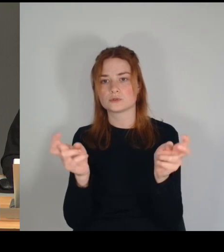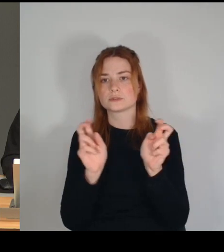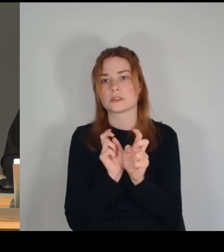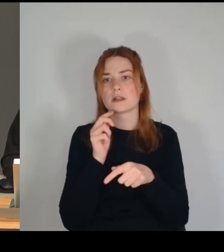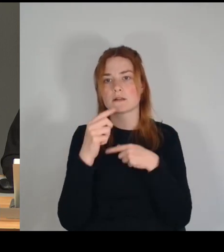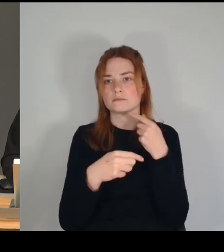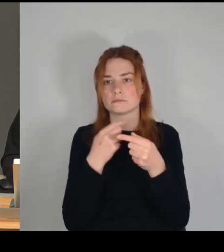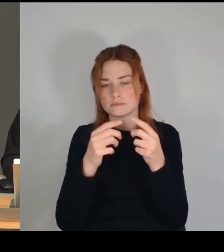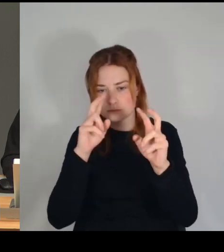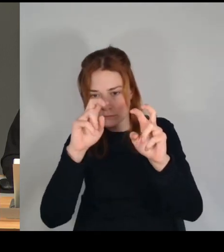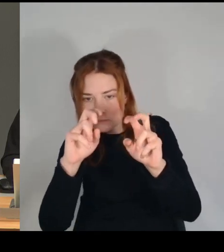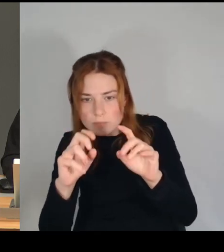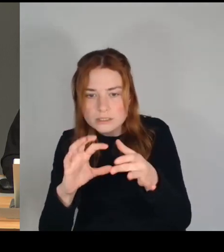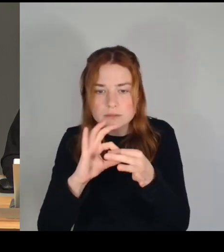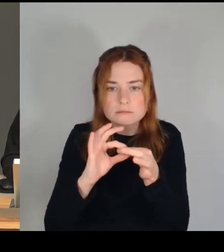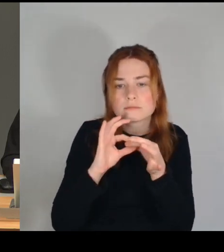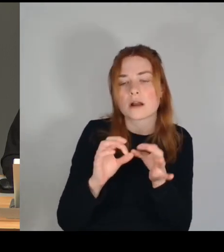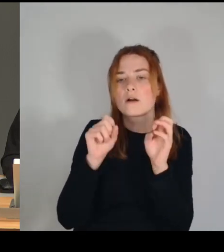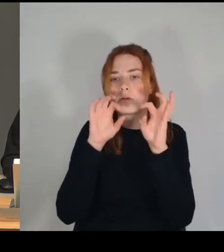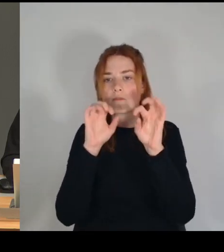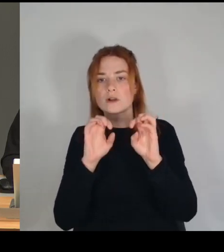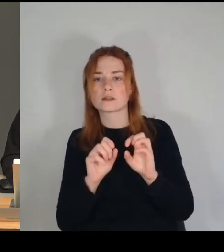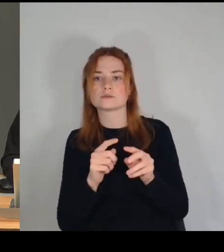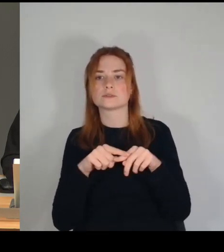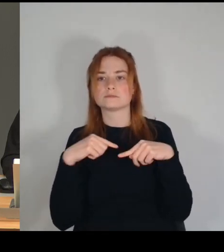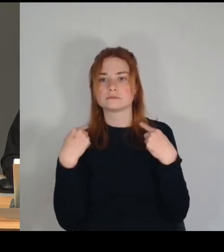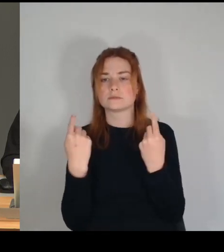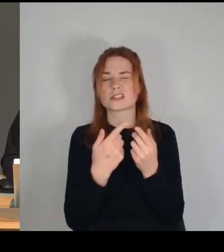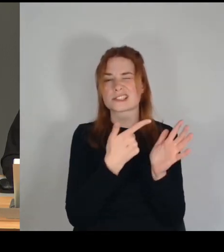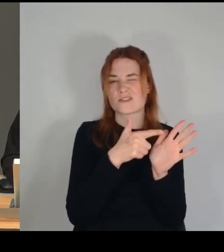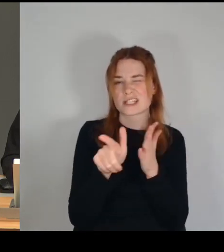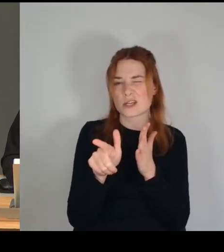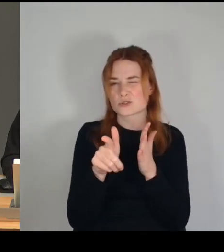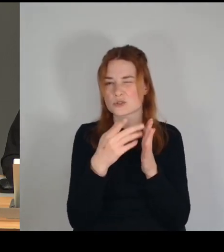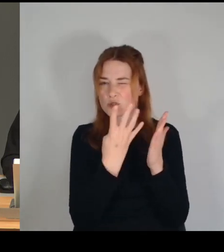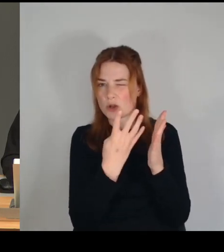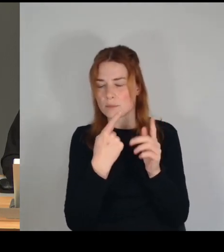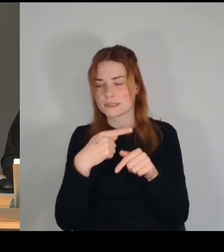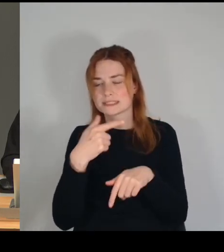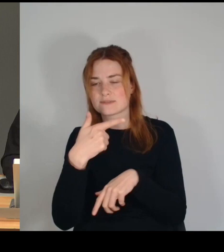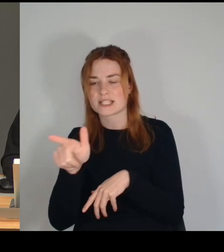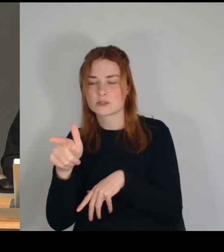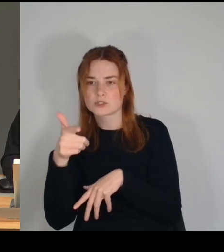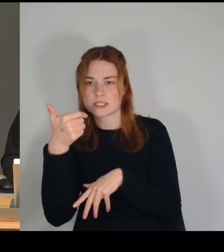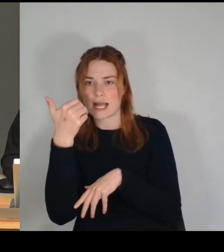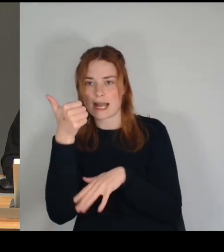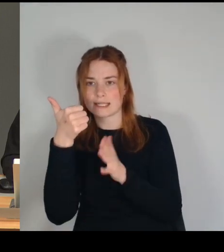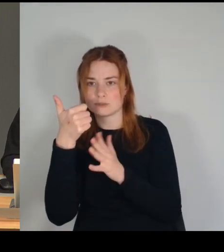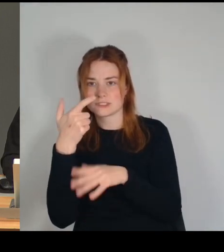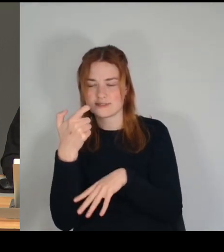von 2009 bis 2021 erfolgten rechtsextremistischen StraftatenSerie in Neukölln. Tagesordnungspunkt sechs Die Drucksache